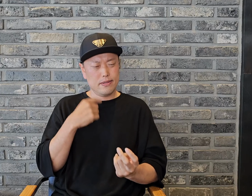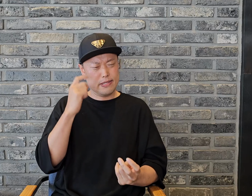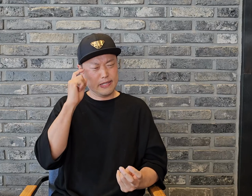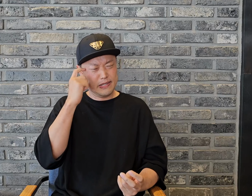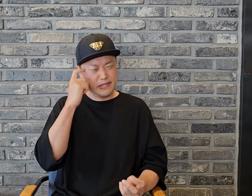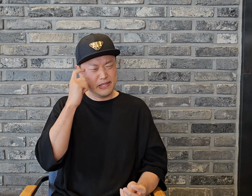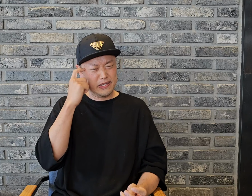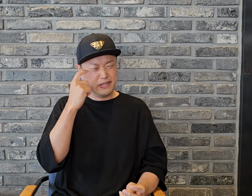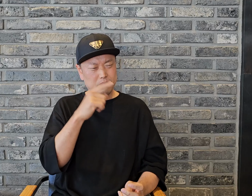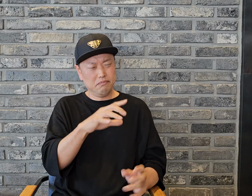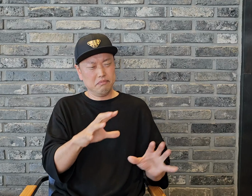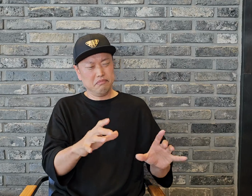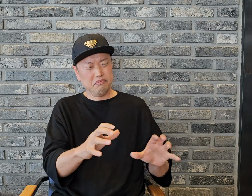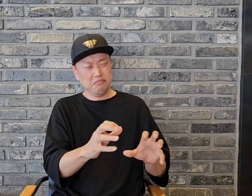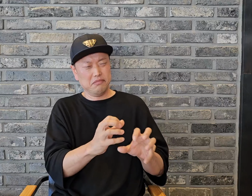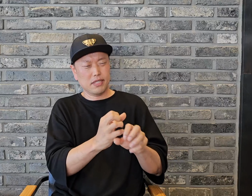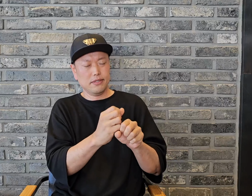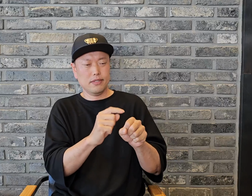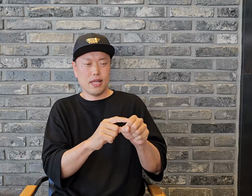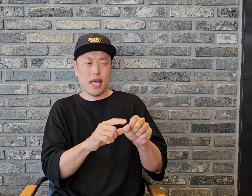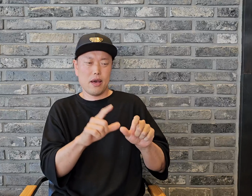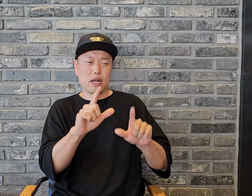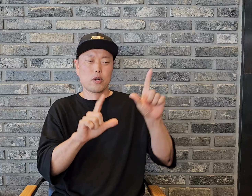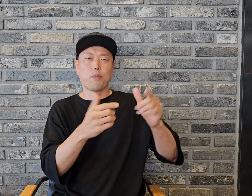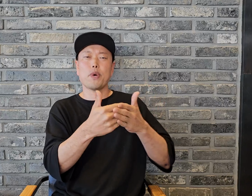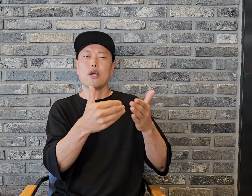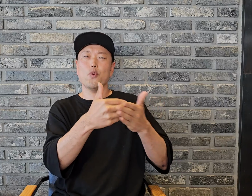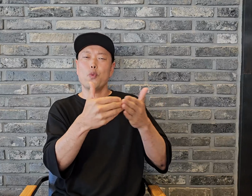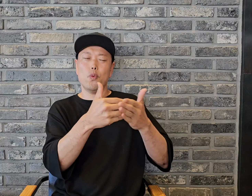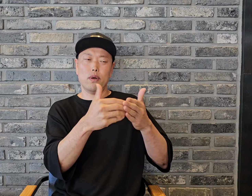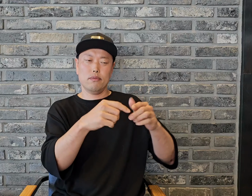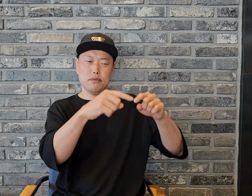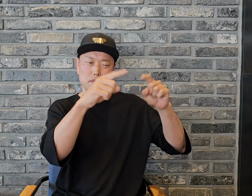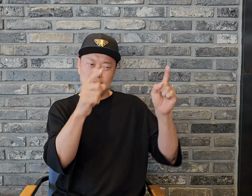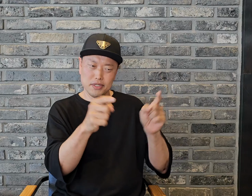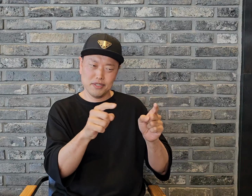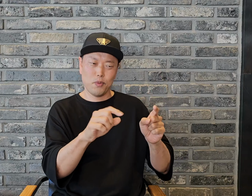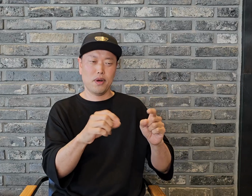をよく考えながら内容をまとめる ということだ。 アートを作るにしても、心といっても